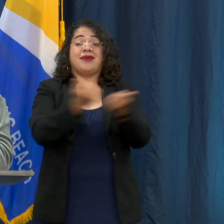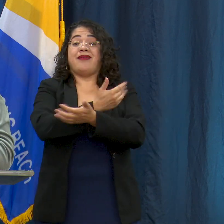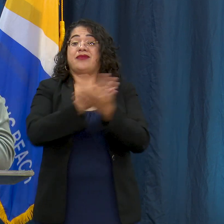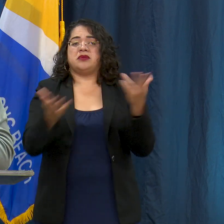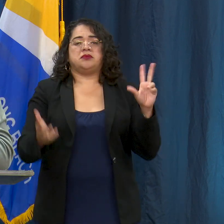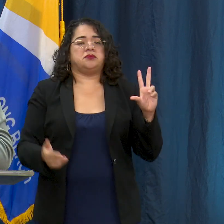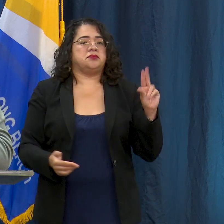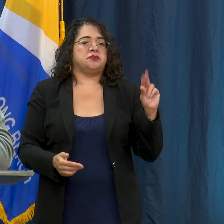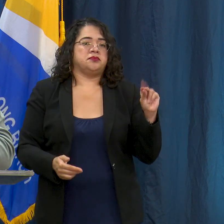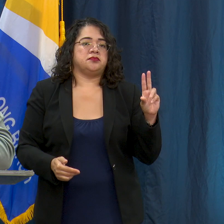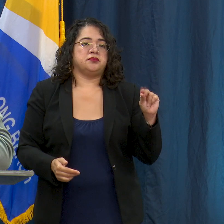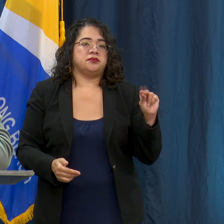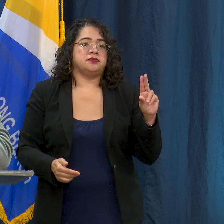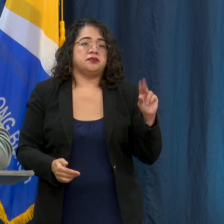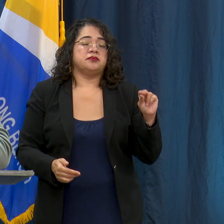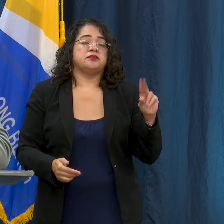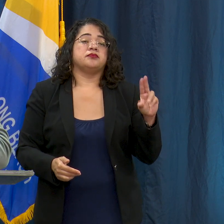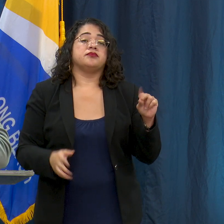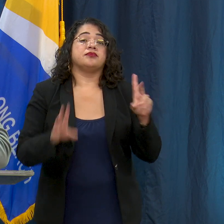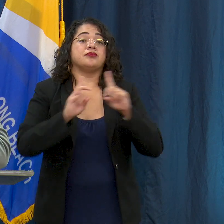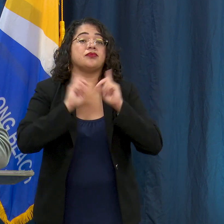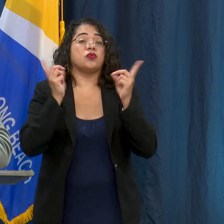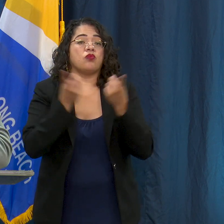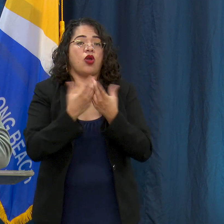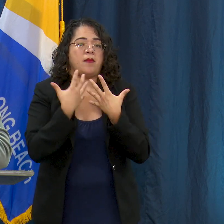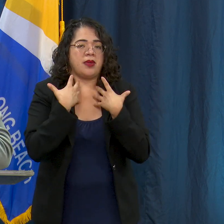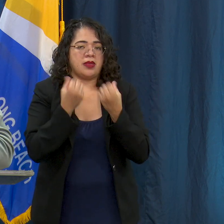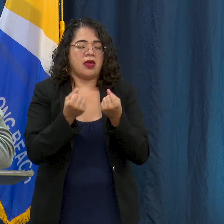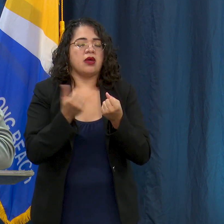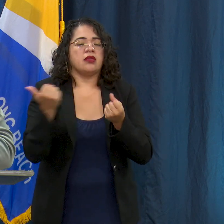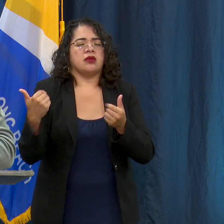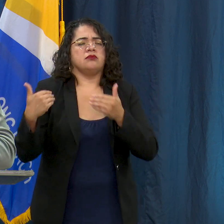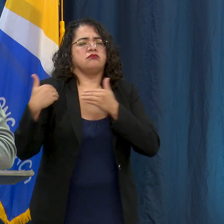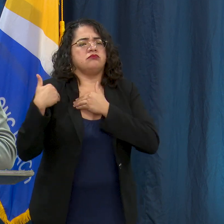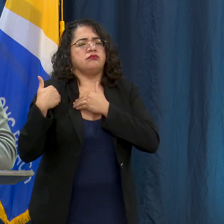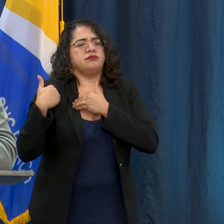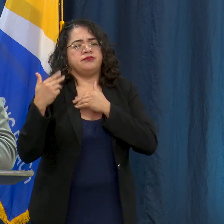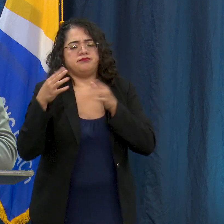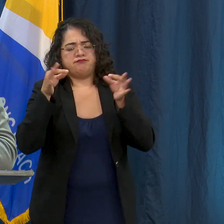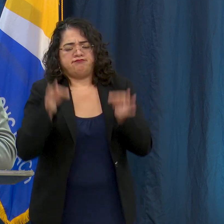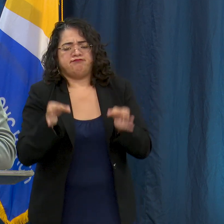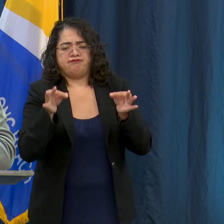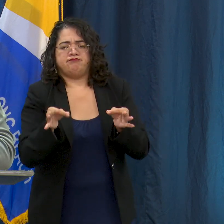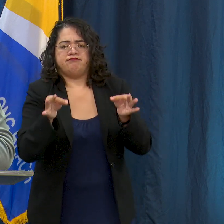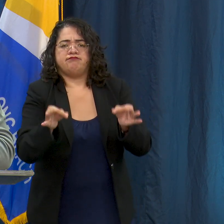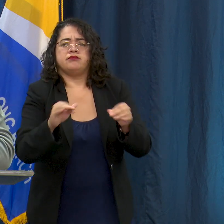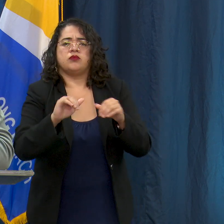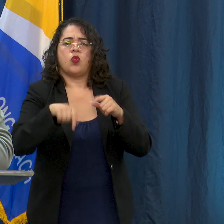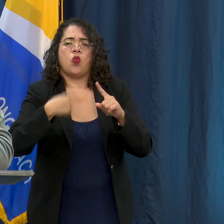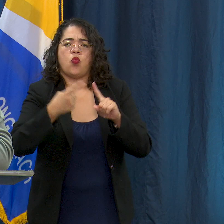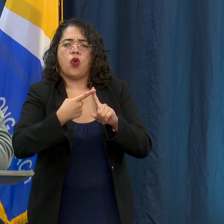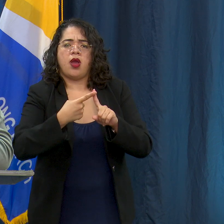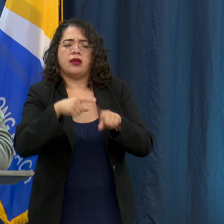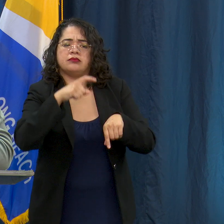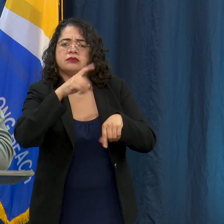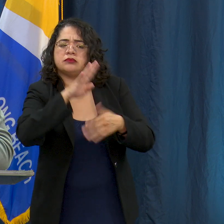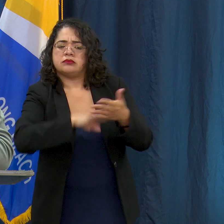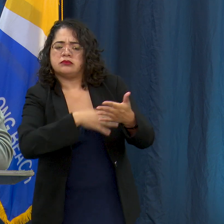nuestro departamento de salud este encargo de ESA's decisions un poquito de